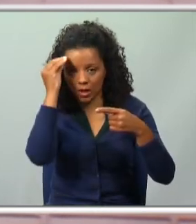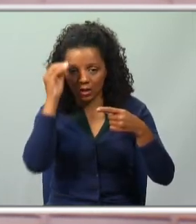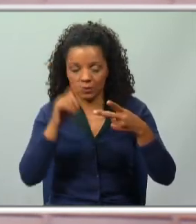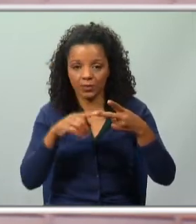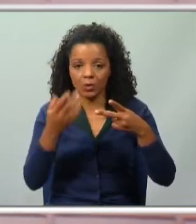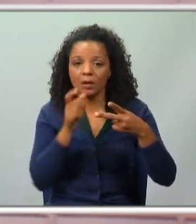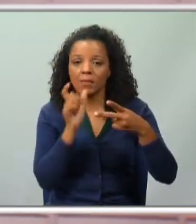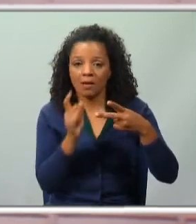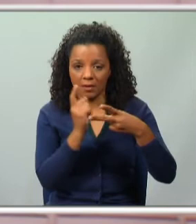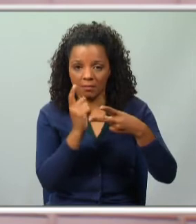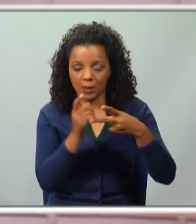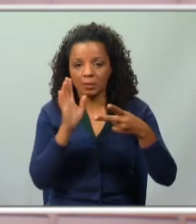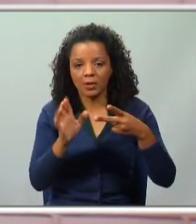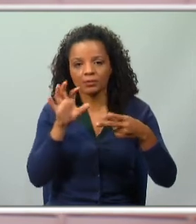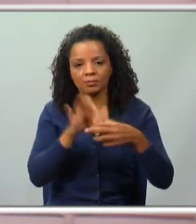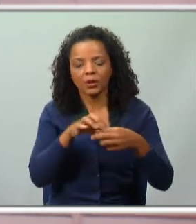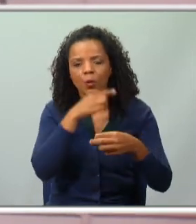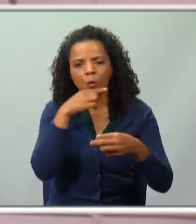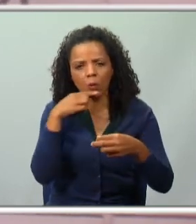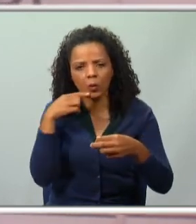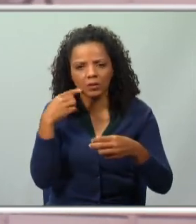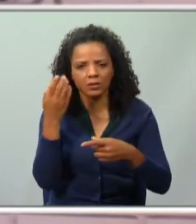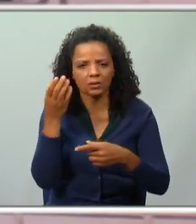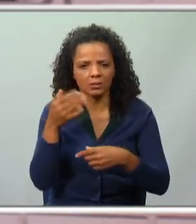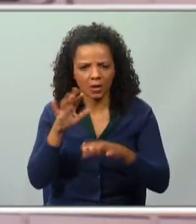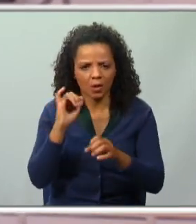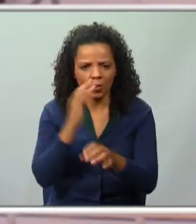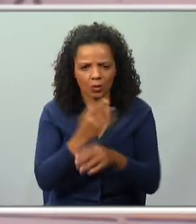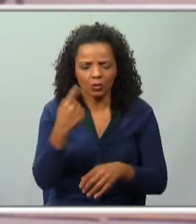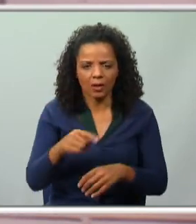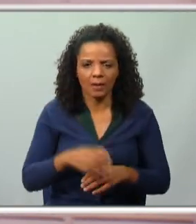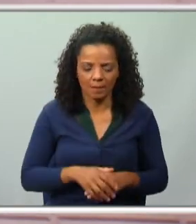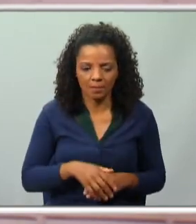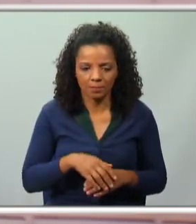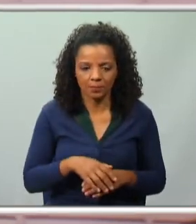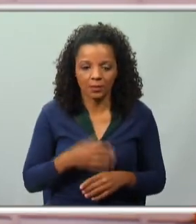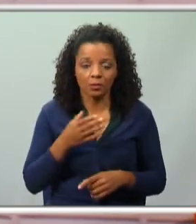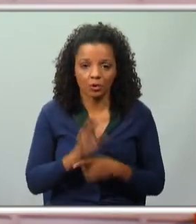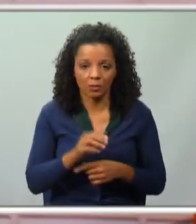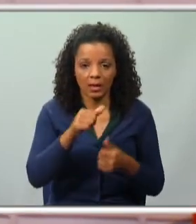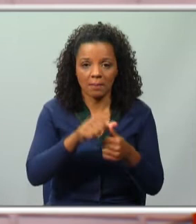tradicional mas tivemos aqui outras por exemplo meia a meia que nós caução Ou 傳統的，但我們這裡還有其他人例如我們保釋的一半或一半